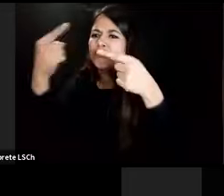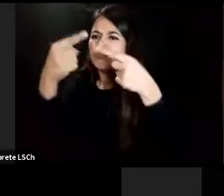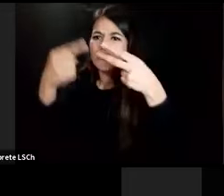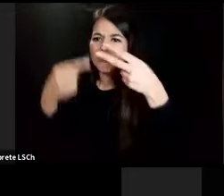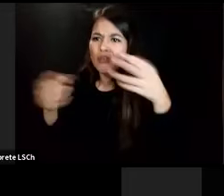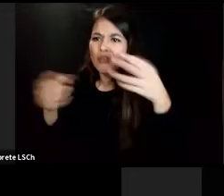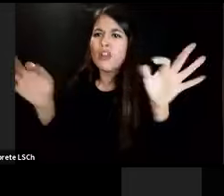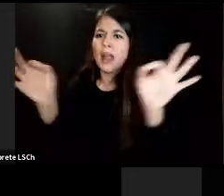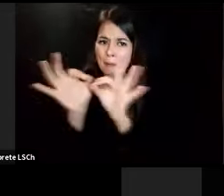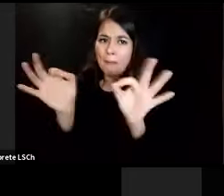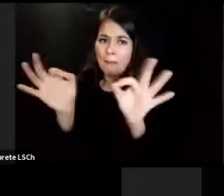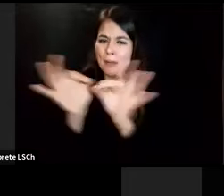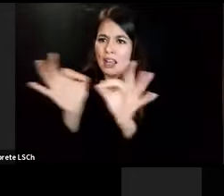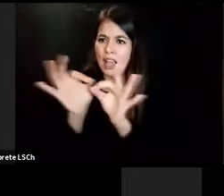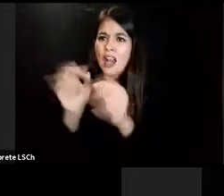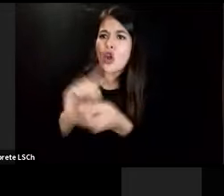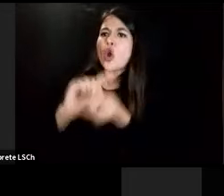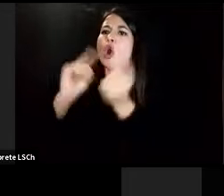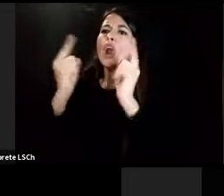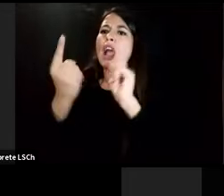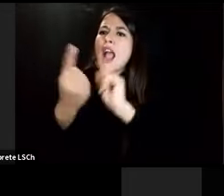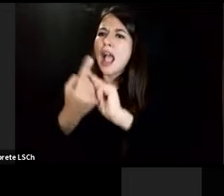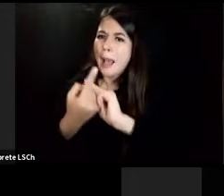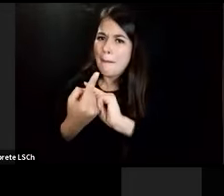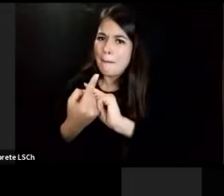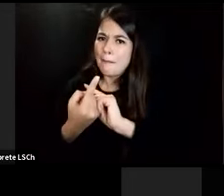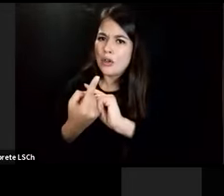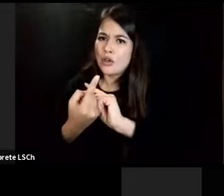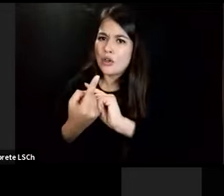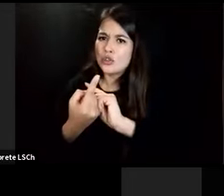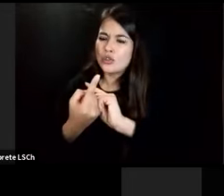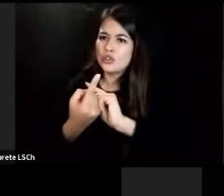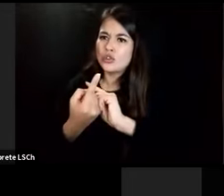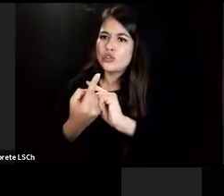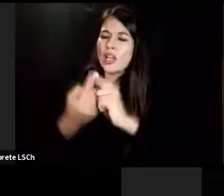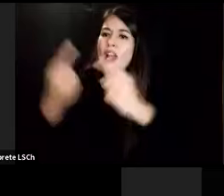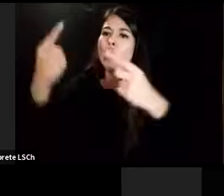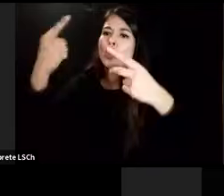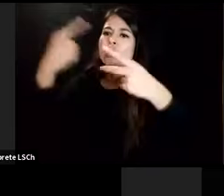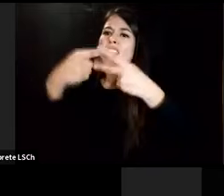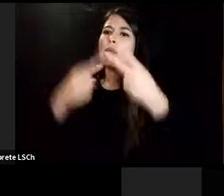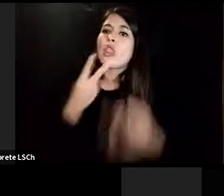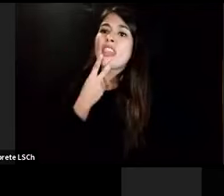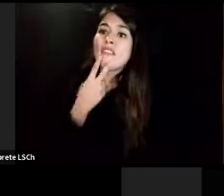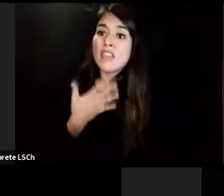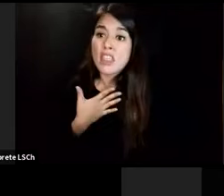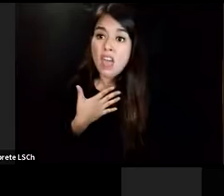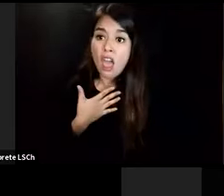cambios en el tipo de vida de las personas, cada vez lamentablemente pasamos más tiempo trasladándonos